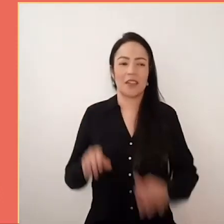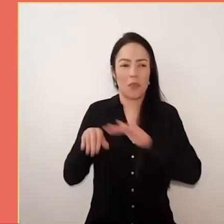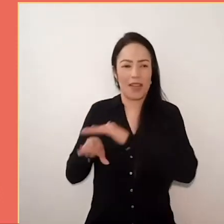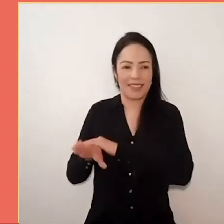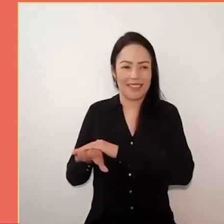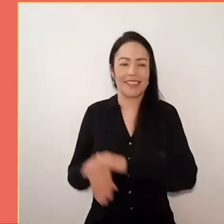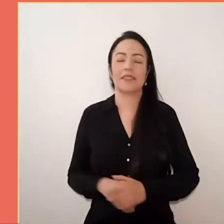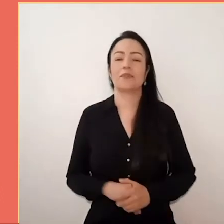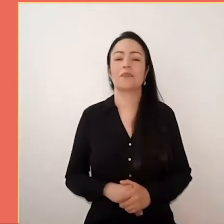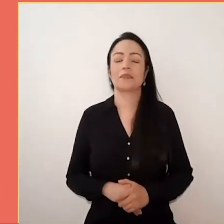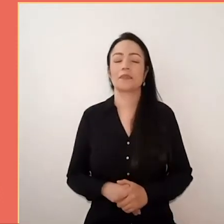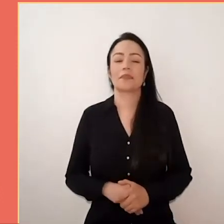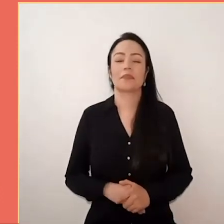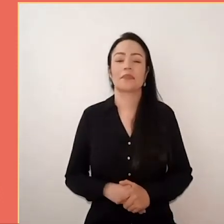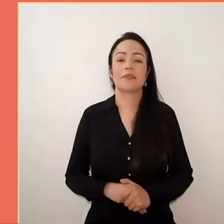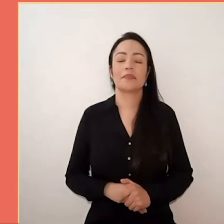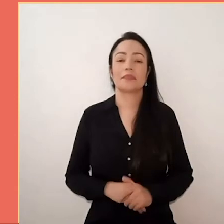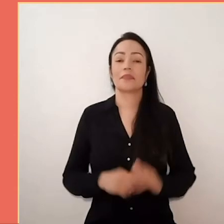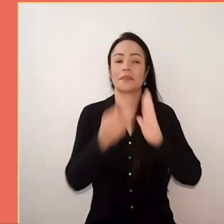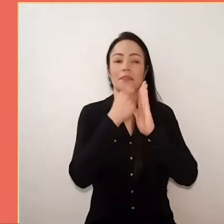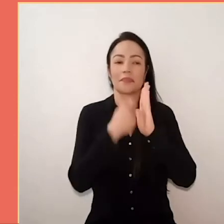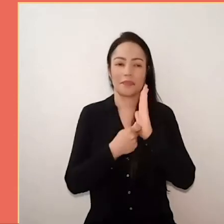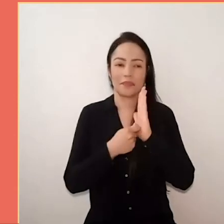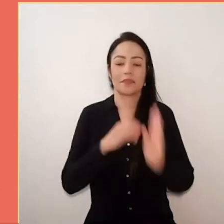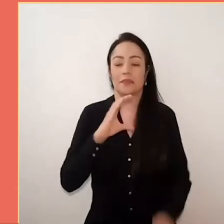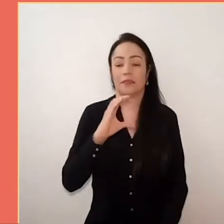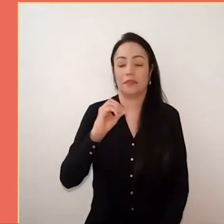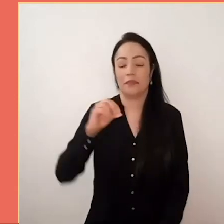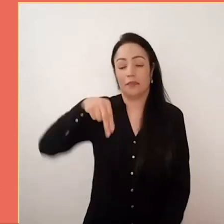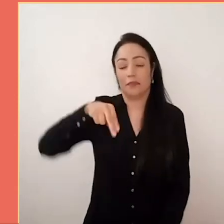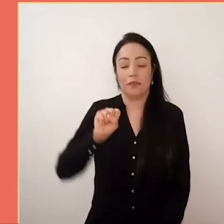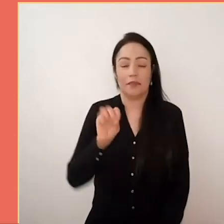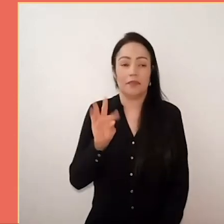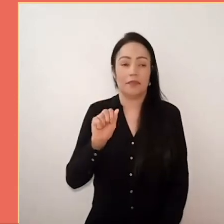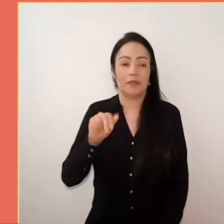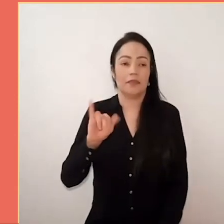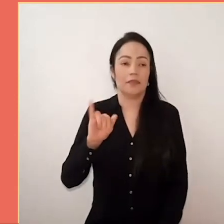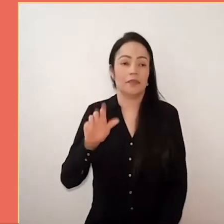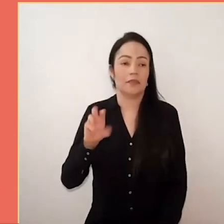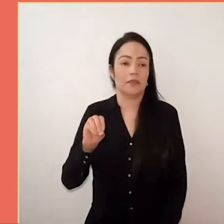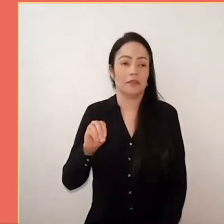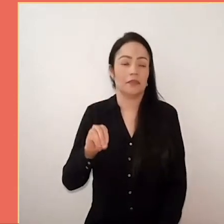que é de um autor, o Constantino Bértolo, inclusive eu acho que vocês já se conversaram.